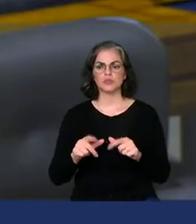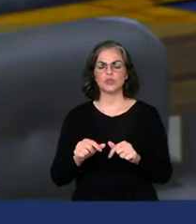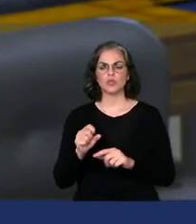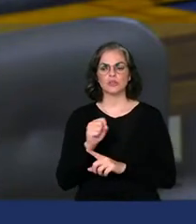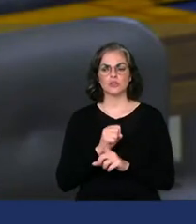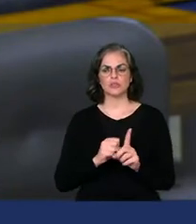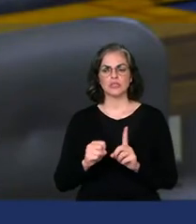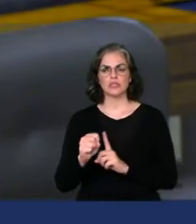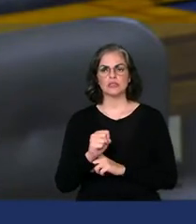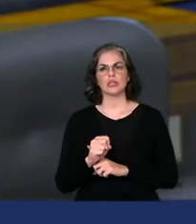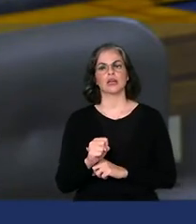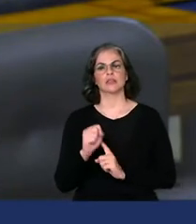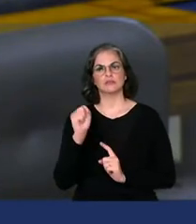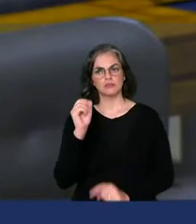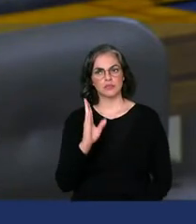SOCIEDADE, DOS PARLAMENTARES BRASILEIROS FARÁCOM QUE A